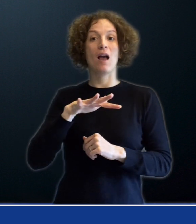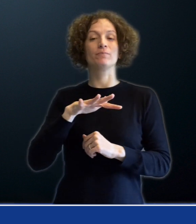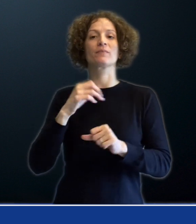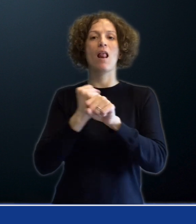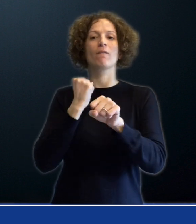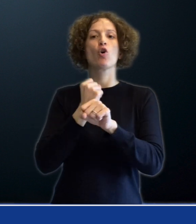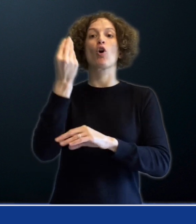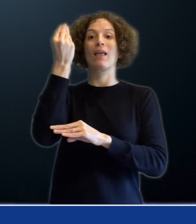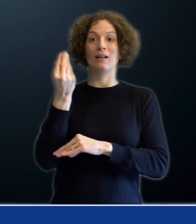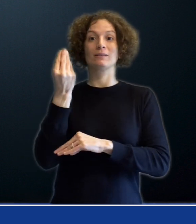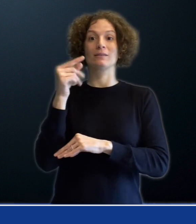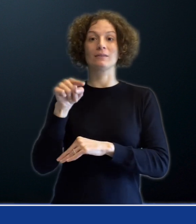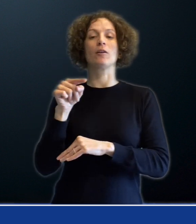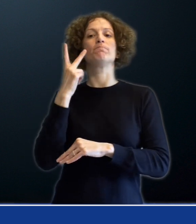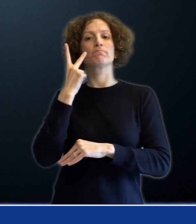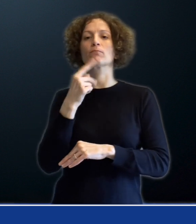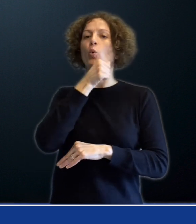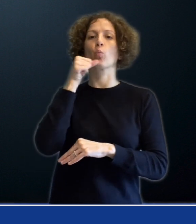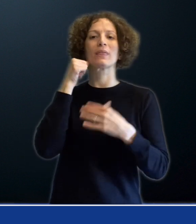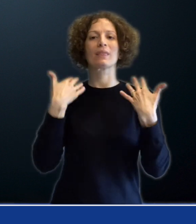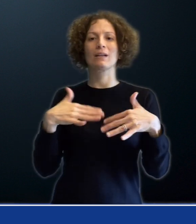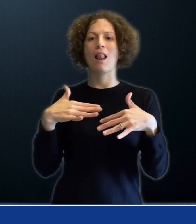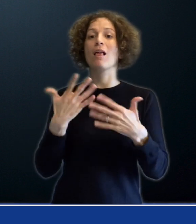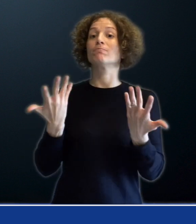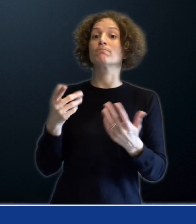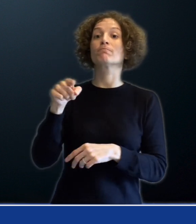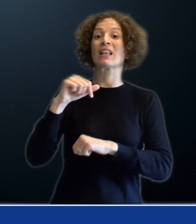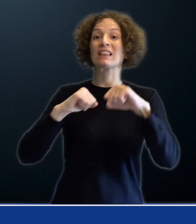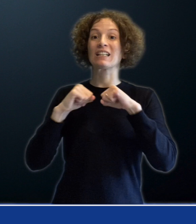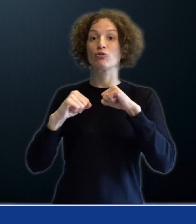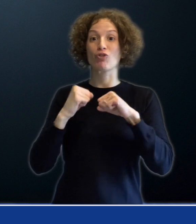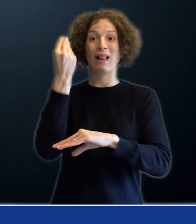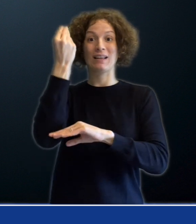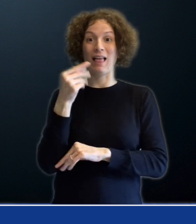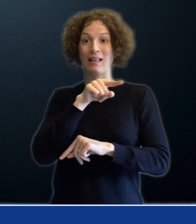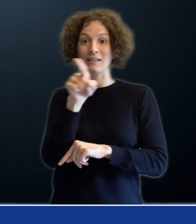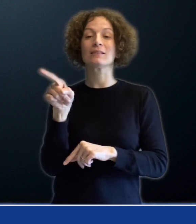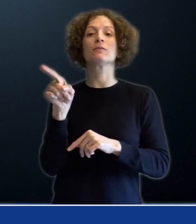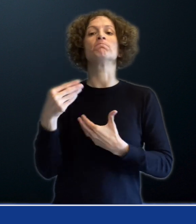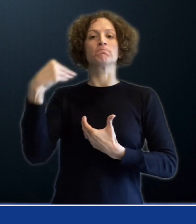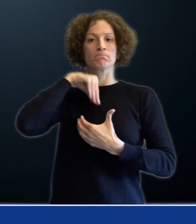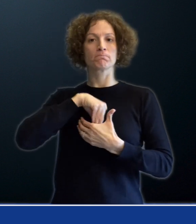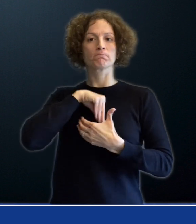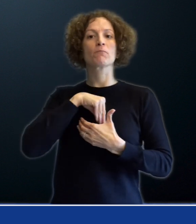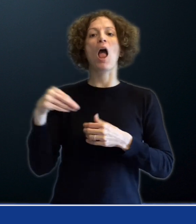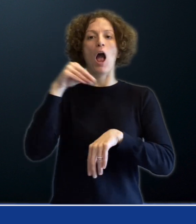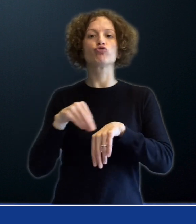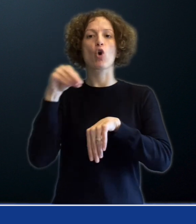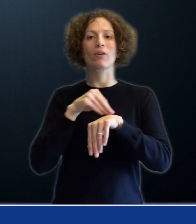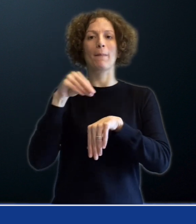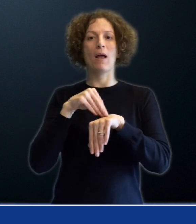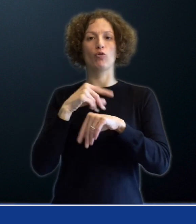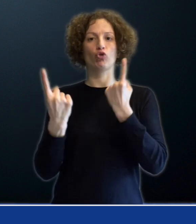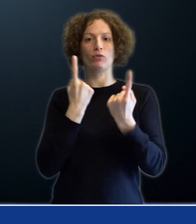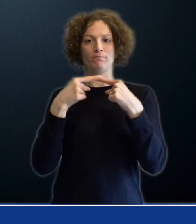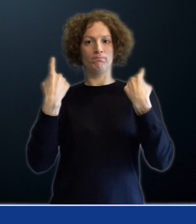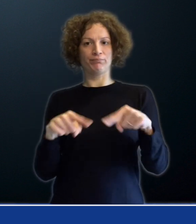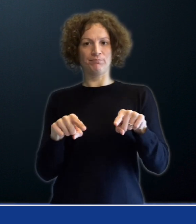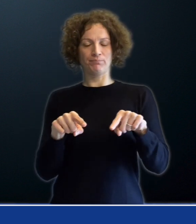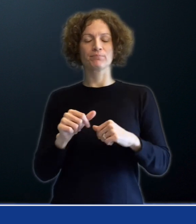l'Area Lavoro ENS, infatti, ritiene necessario che i dirigenti siano costantemente aggiornati per supportare